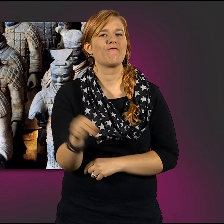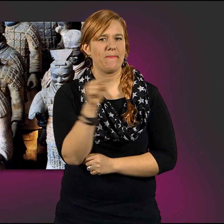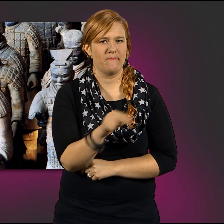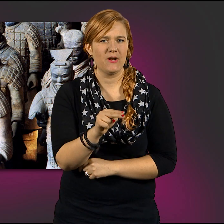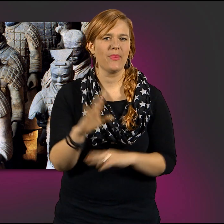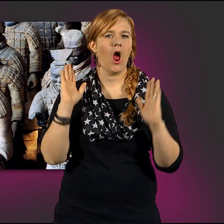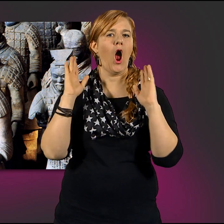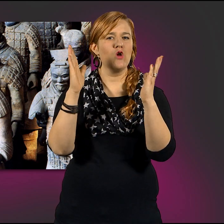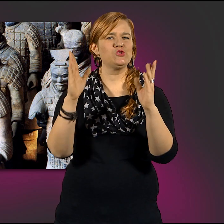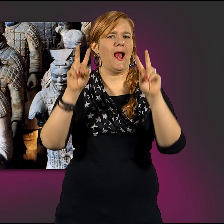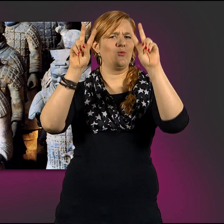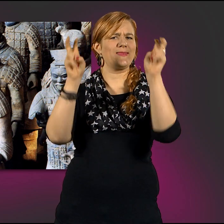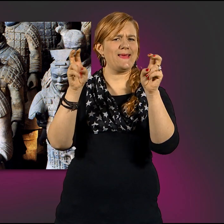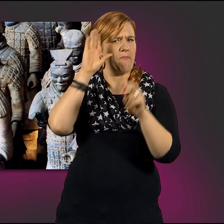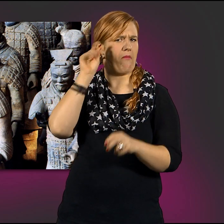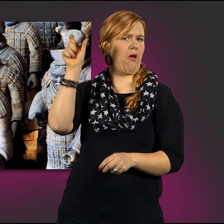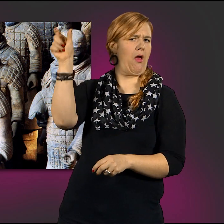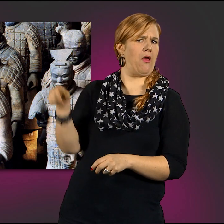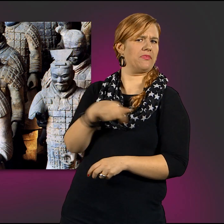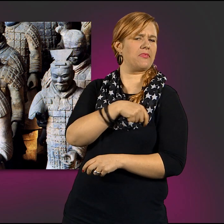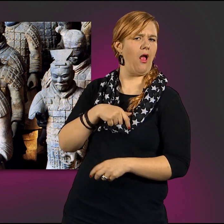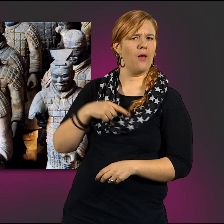Bis November läuft die Ausstellung